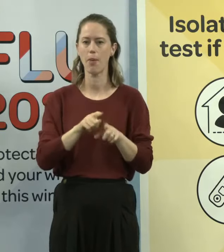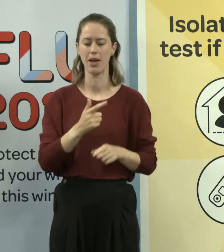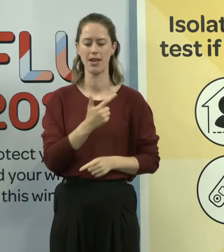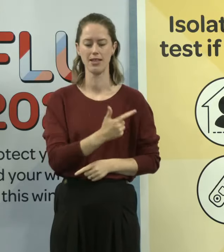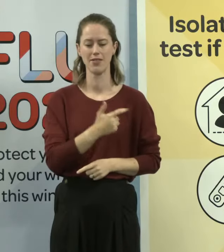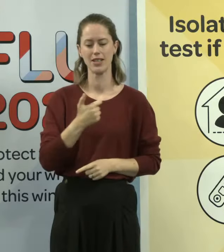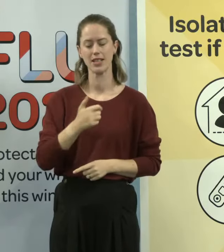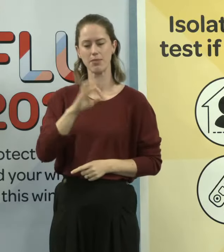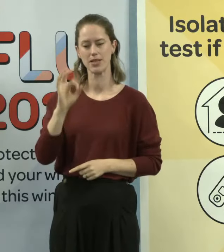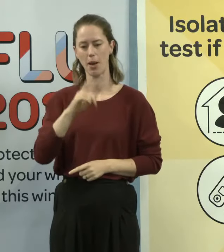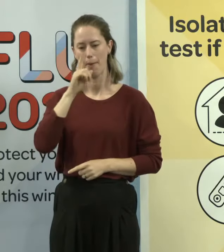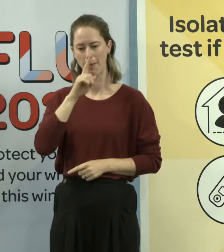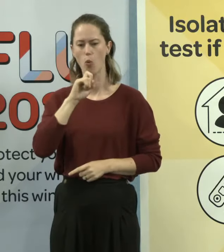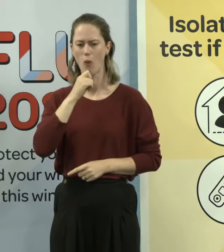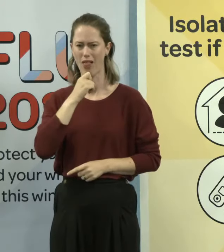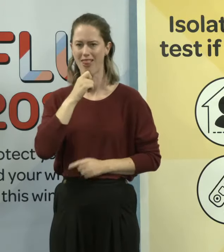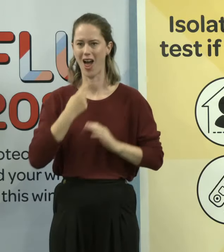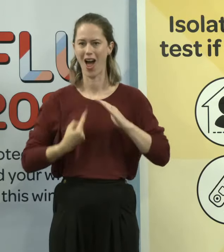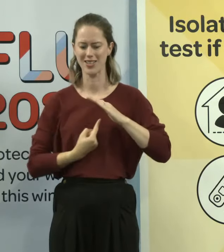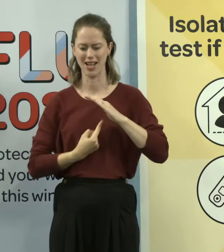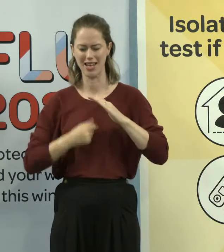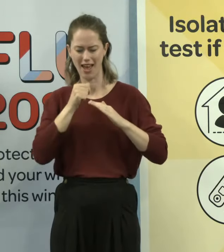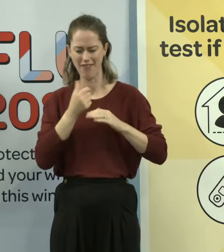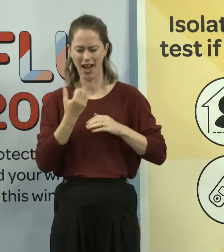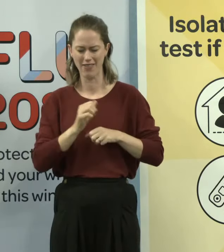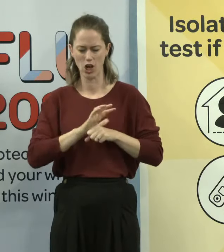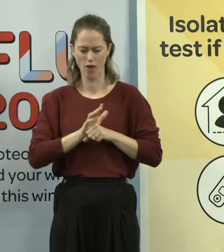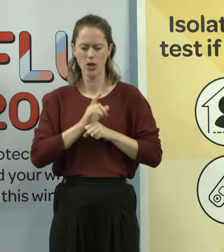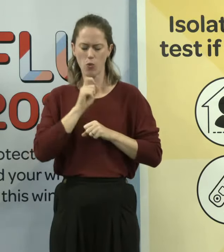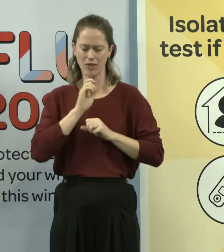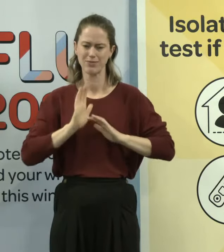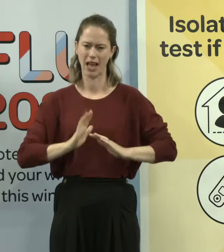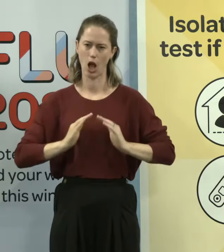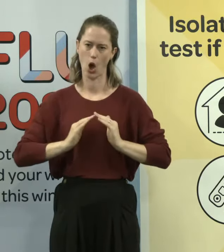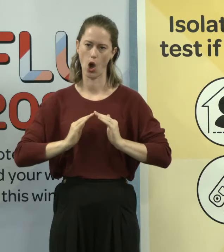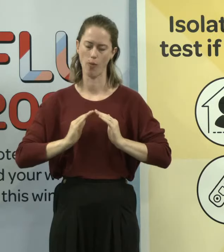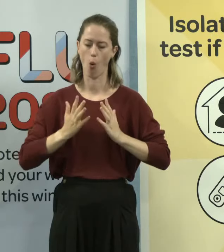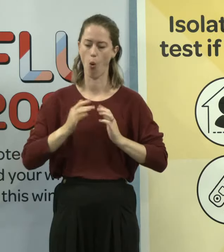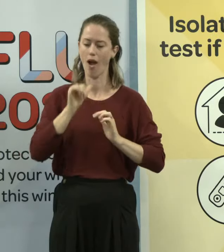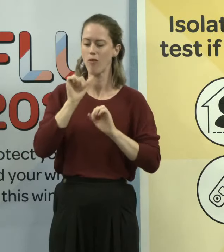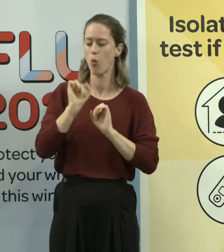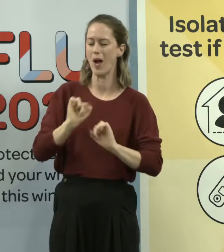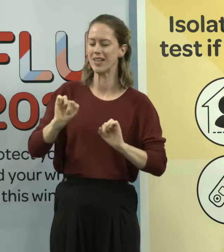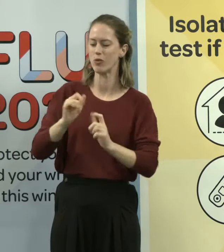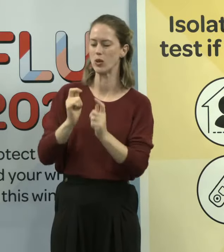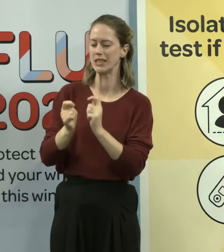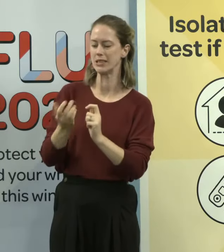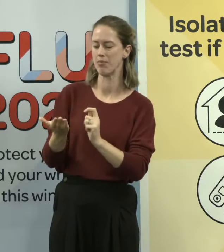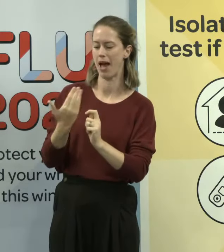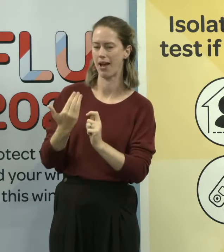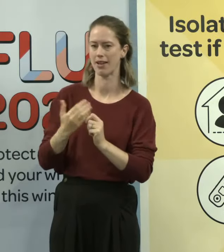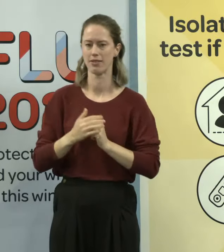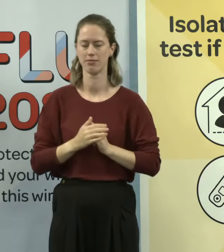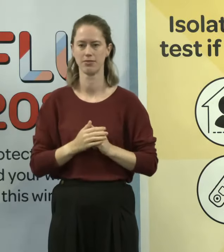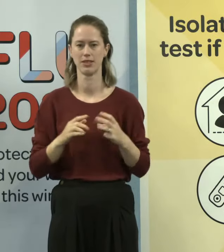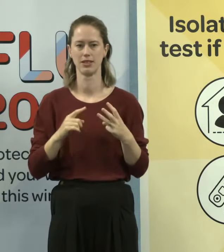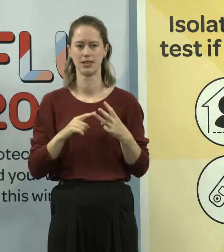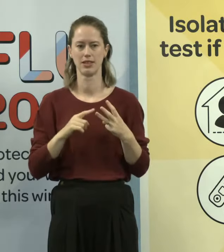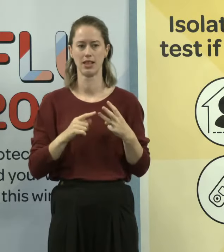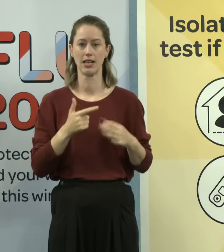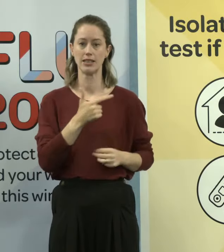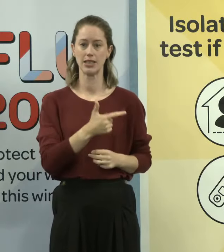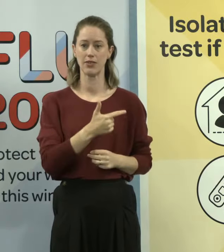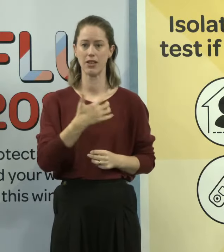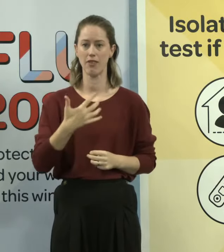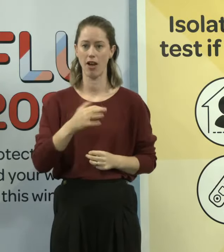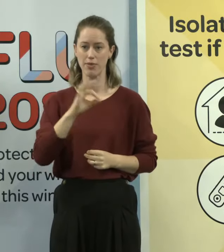ana ranei, kua piki ake i te 3%